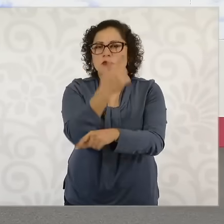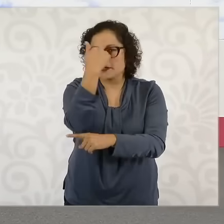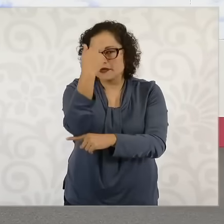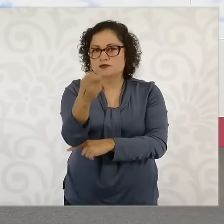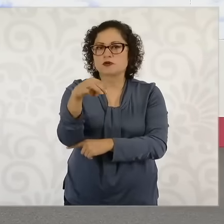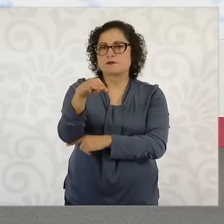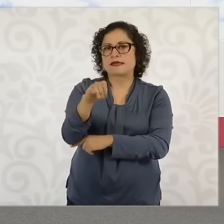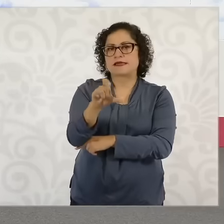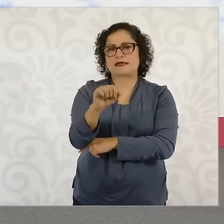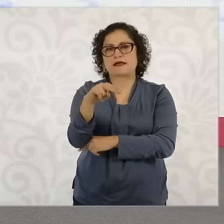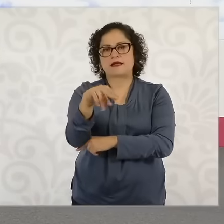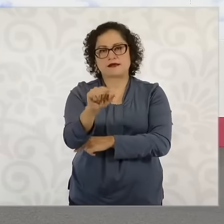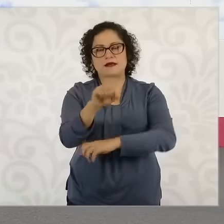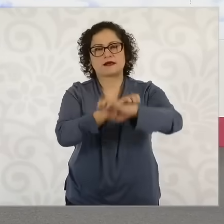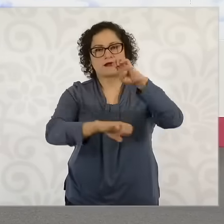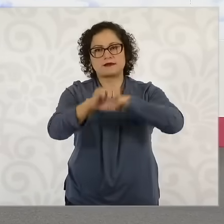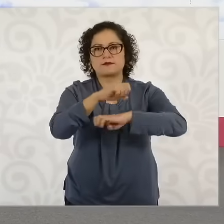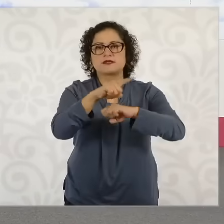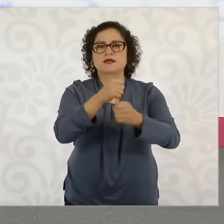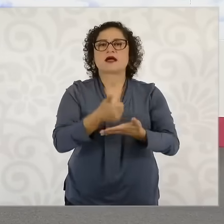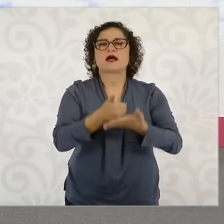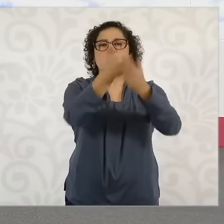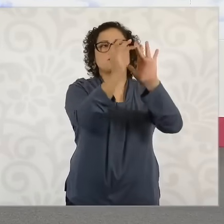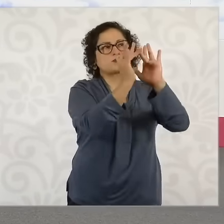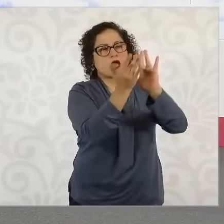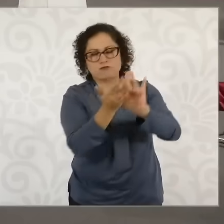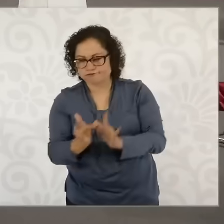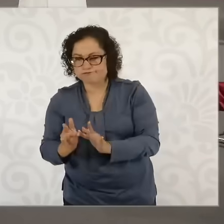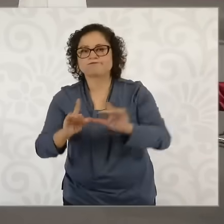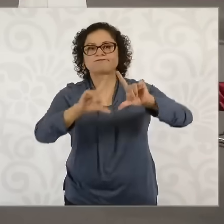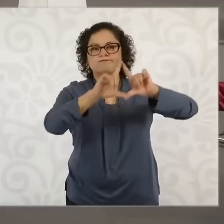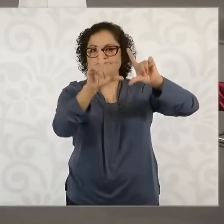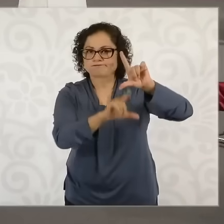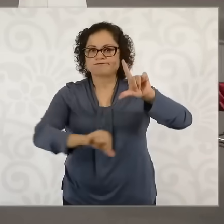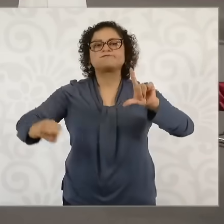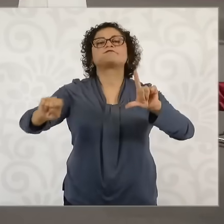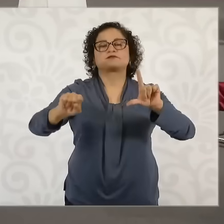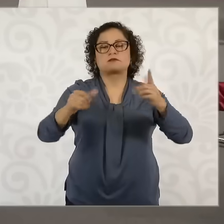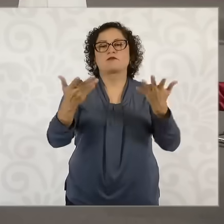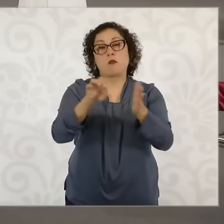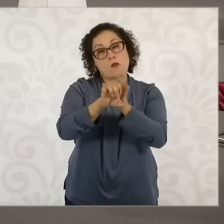la conectividad a esas regiones tan importantes como es precisamente la ruta del Tren Maya, el